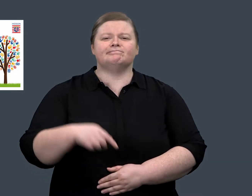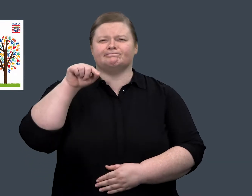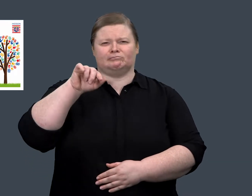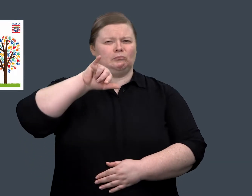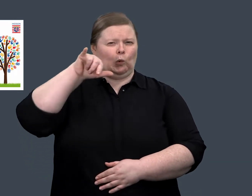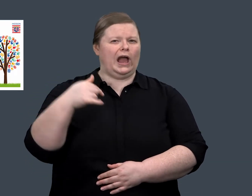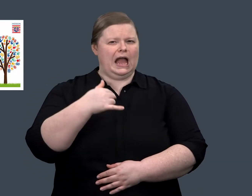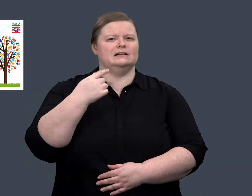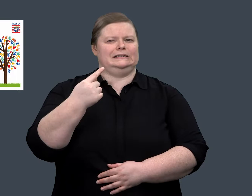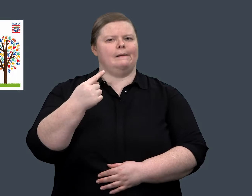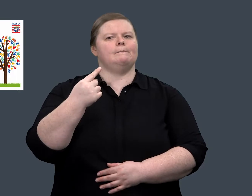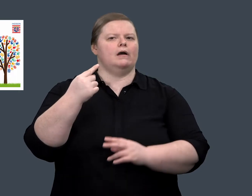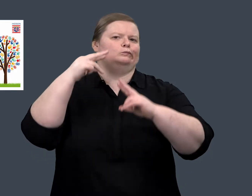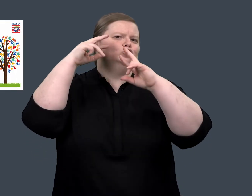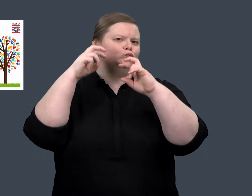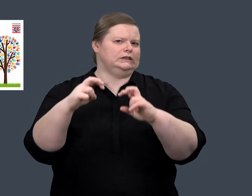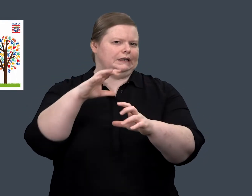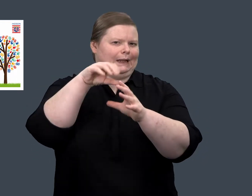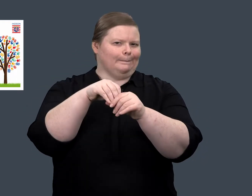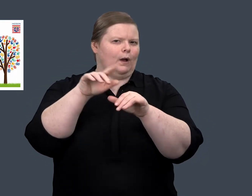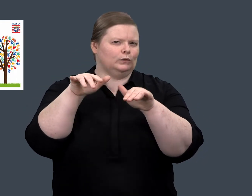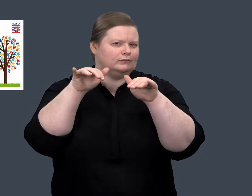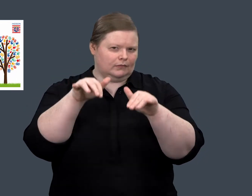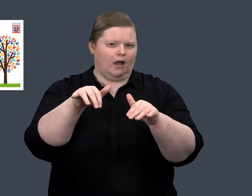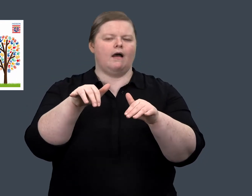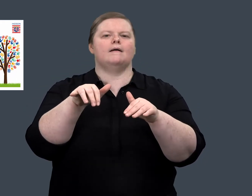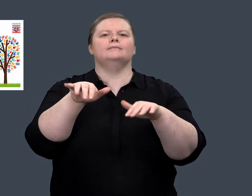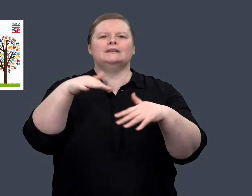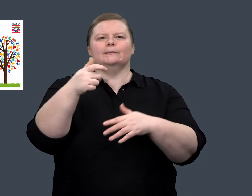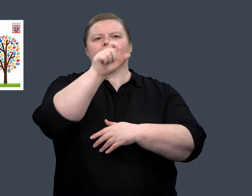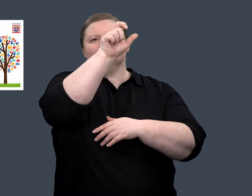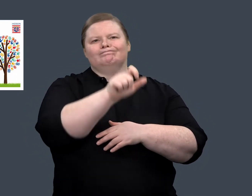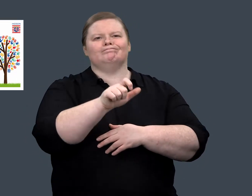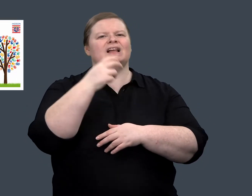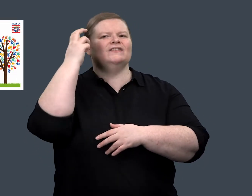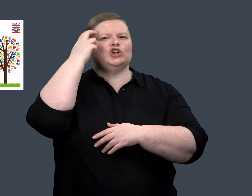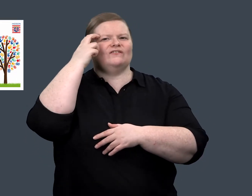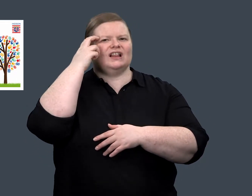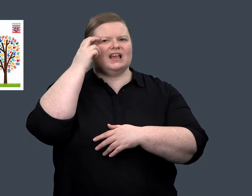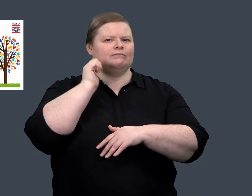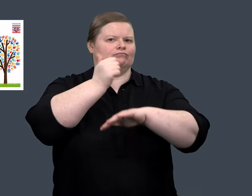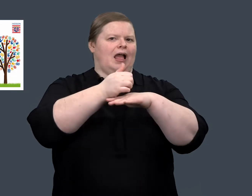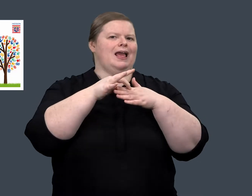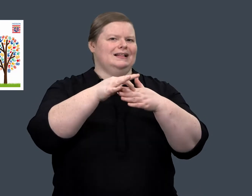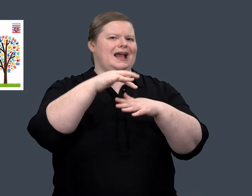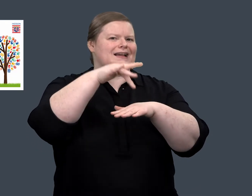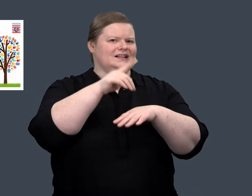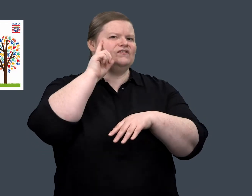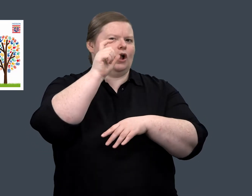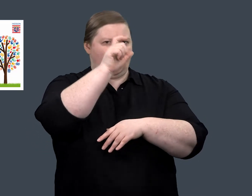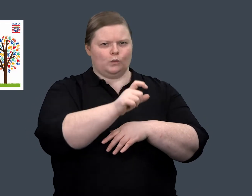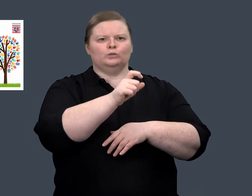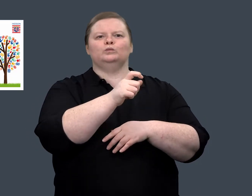Die wissenschaftliche Leiterin der Studie,